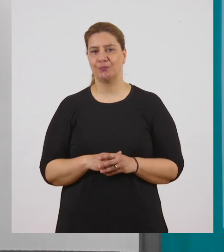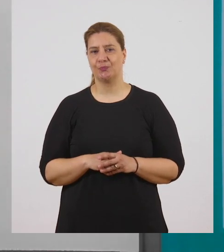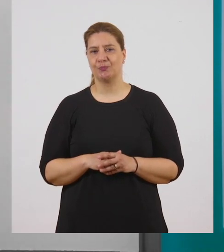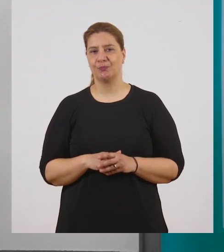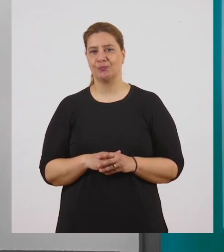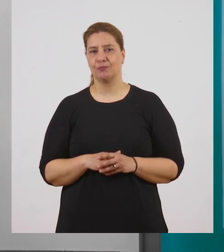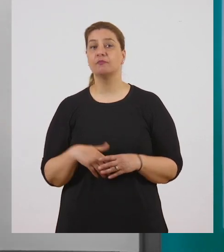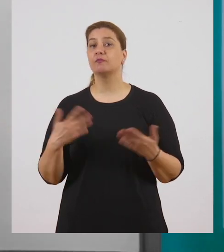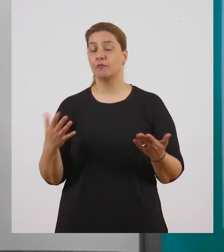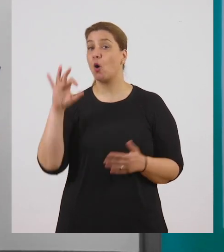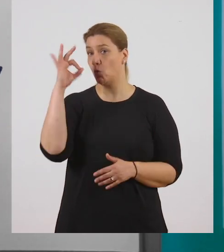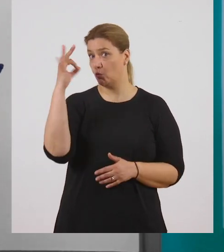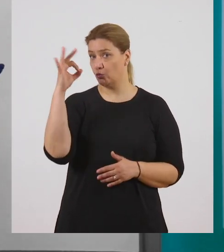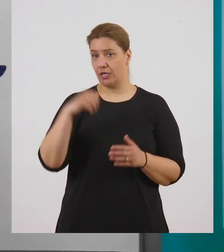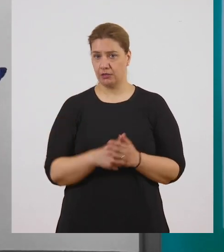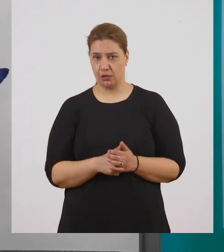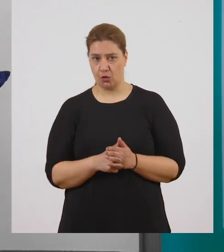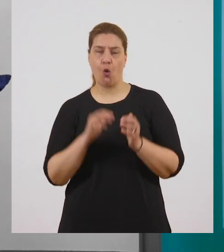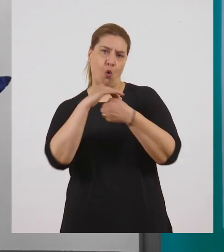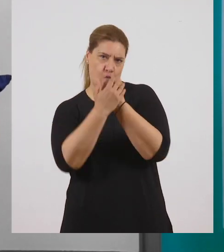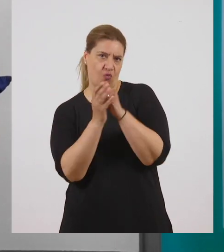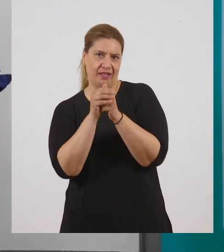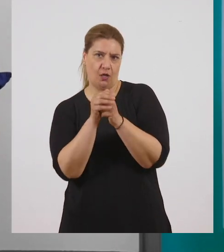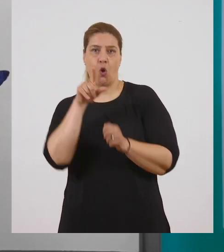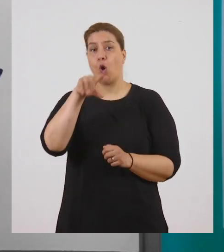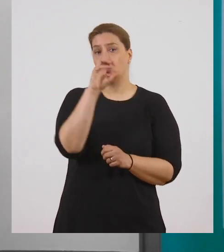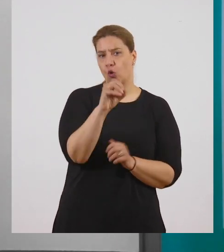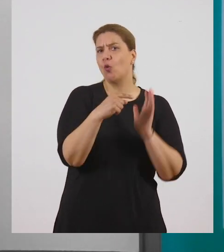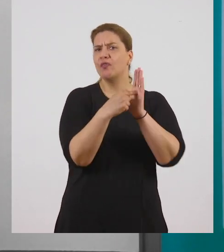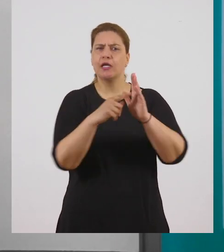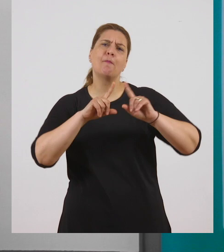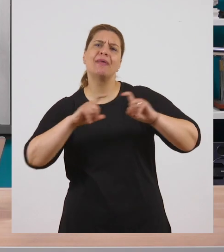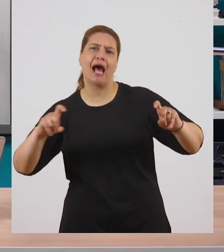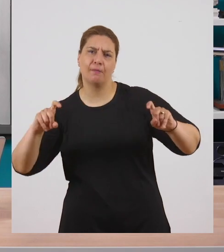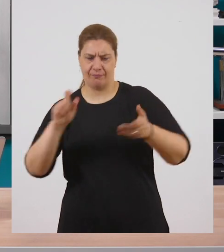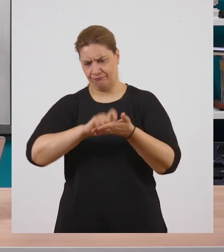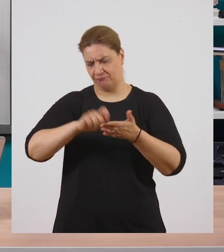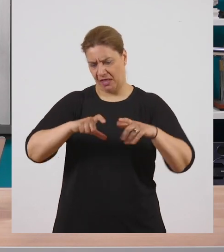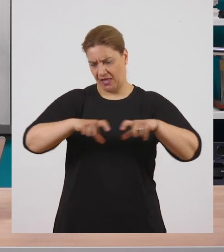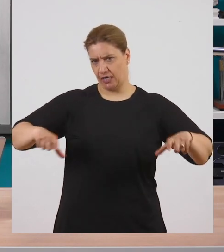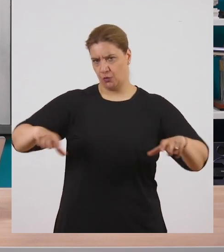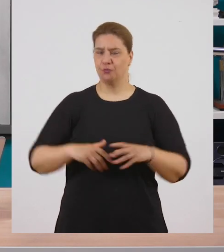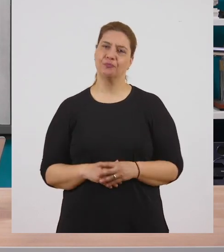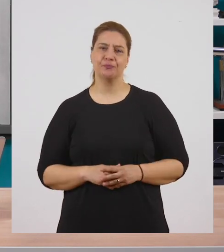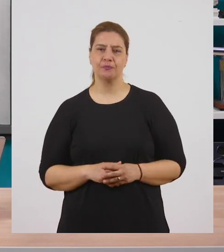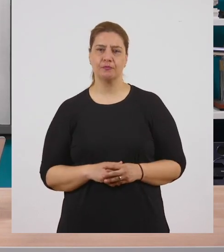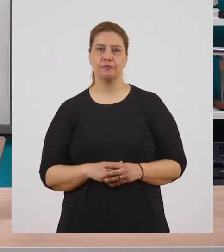Είναι ουσιαστικό, γένους ουδετέρου, φανερώνει πράγμα. Πάμε τώρα και στο επίθετο.